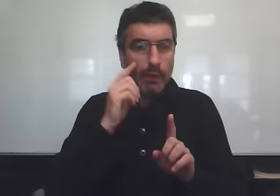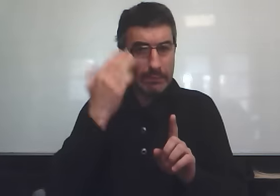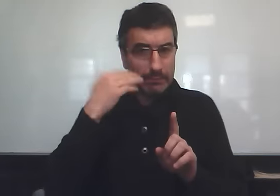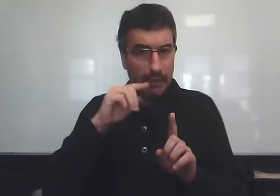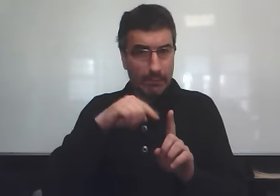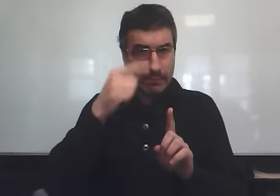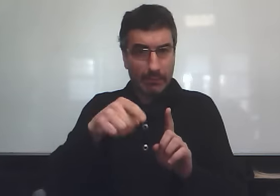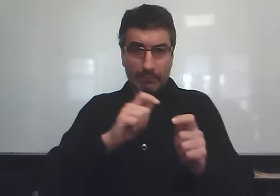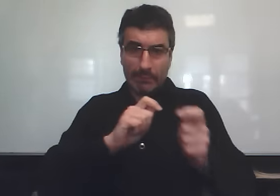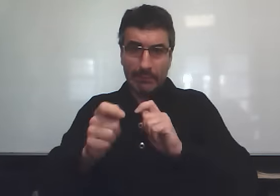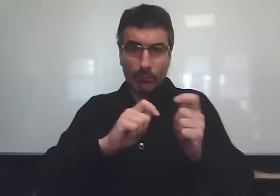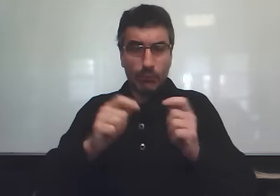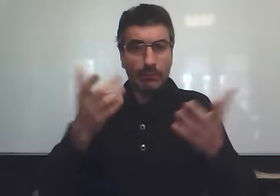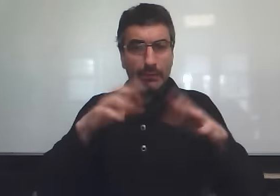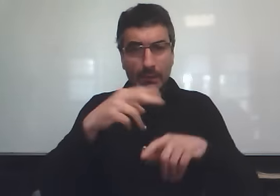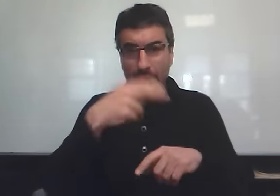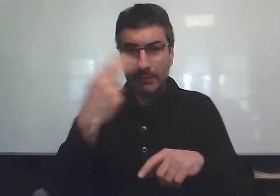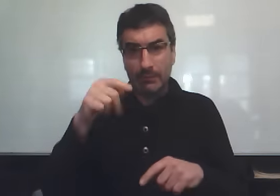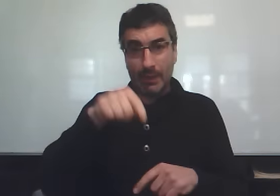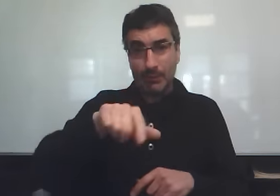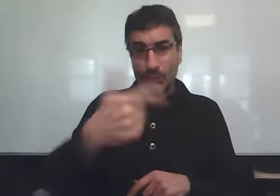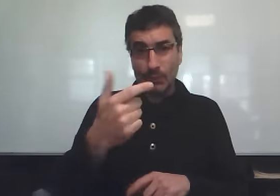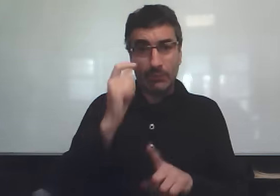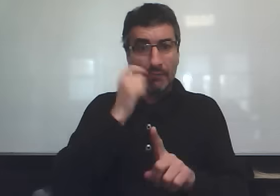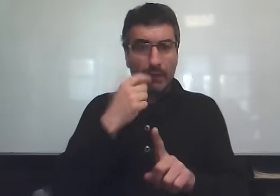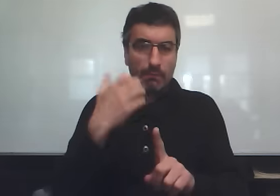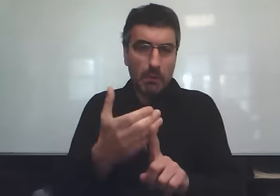car la discussion à l'Assemblée Nationale commence le 12 avril